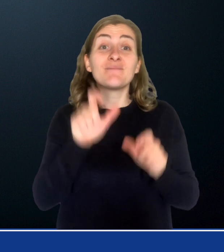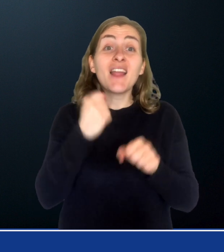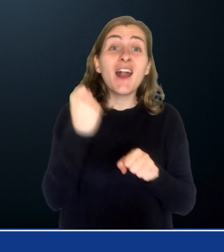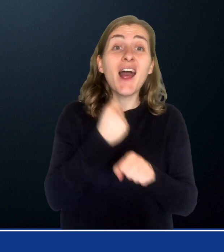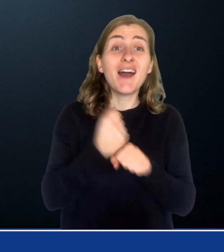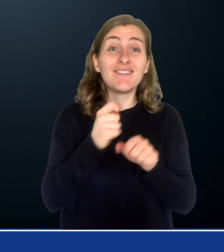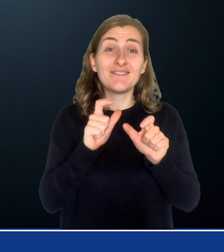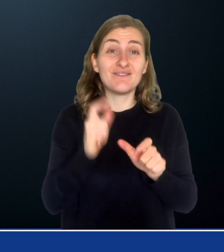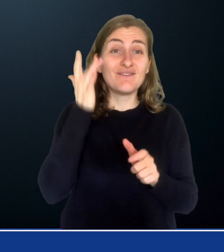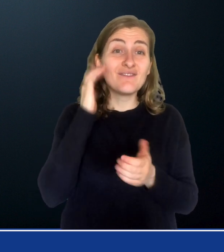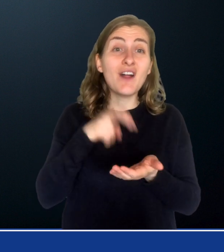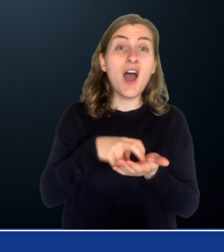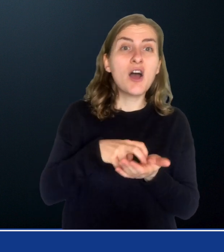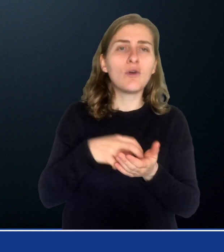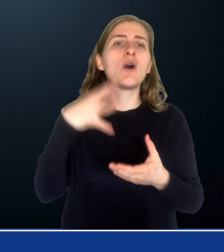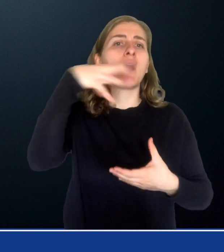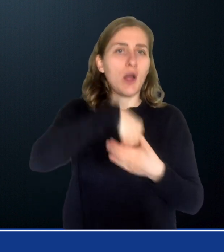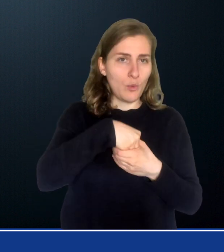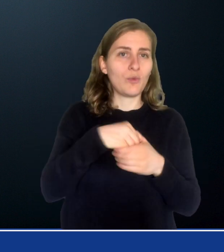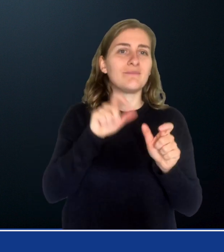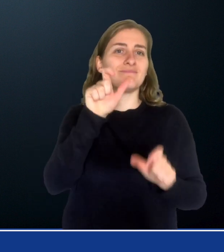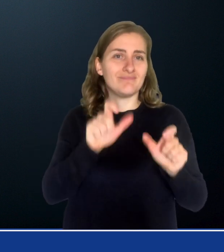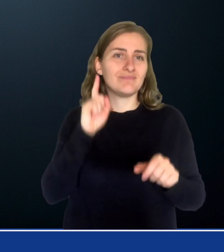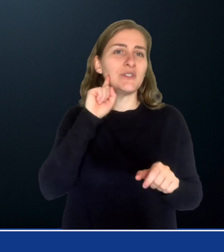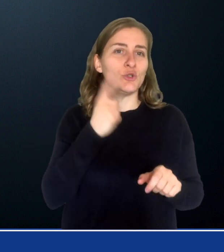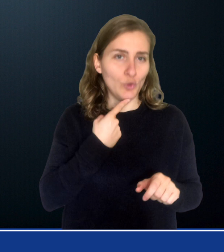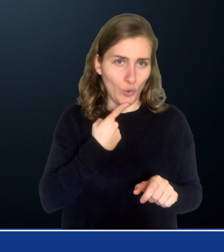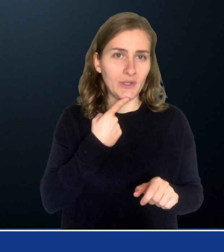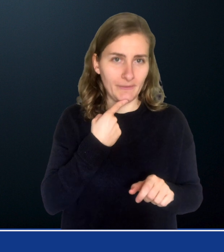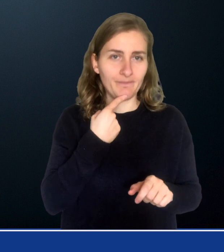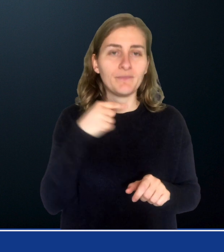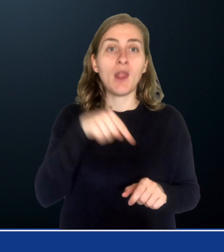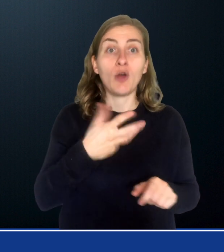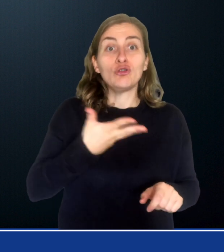Di fatto i lavoratori “fragili” - compresi quindi le lavoratrice e i lavoratori sordi -